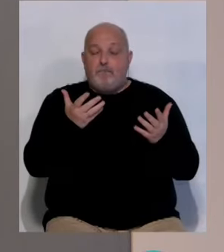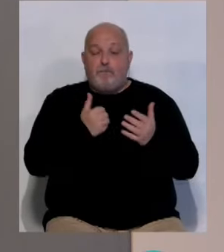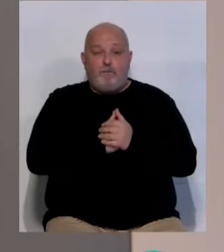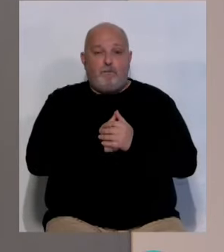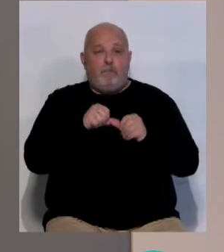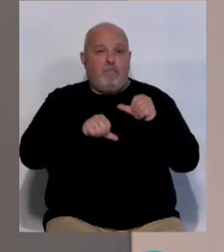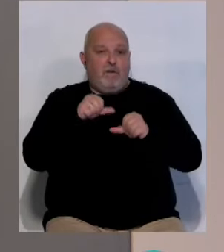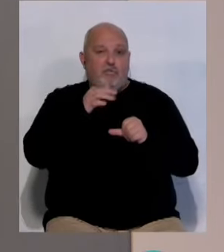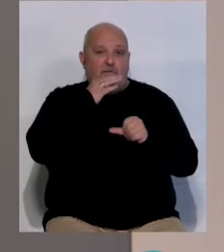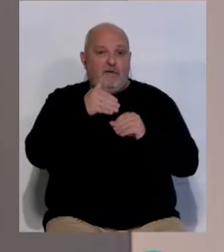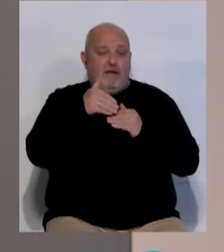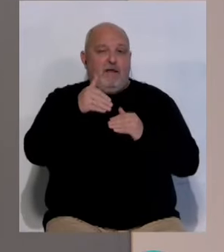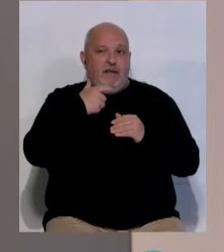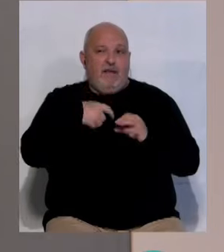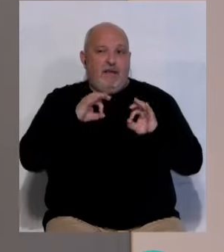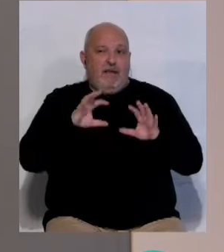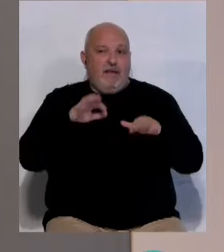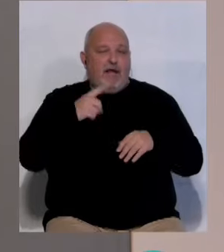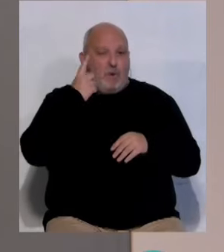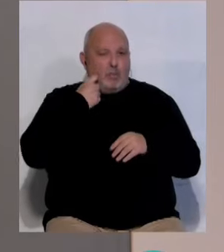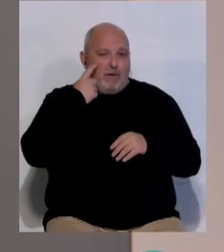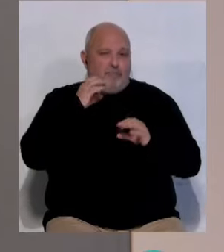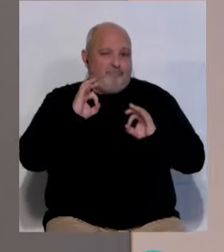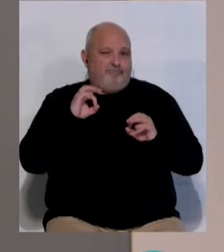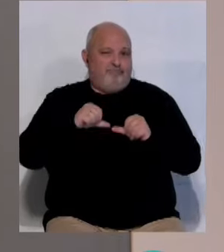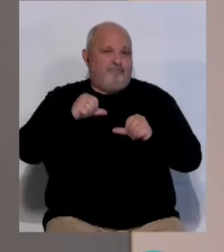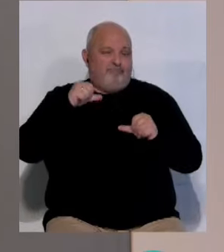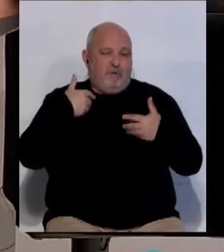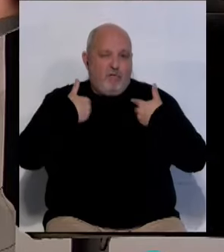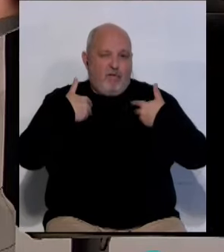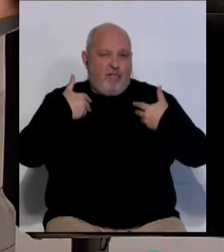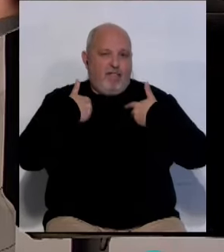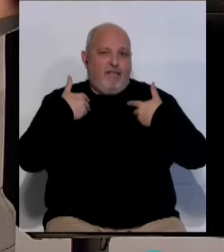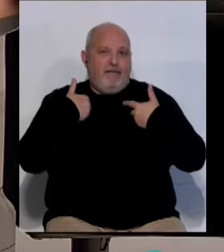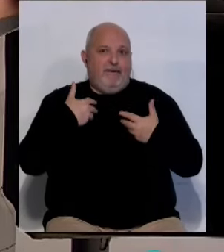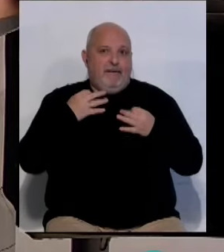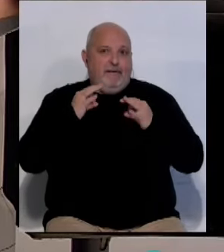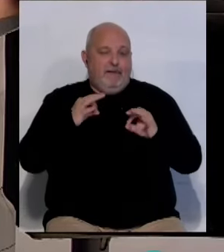liga y somos el cdiz estamos acostumbrados a sufrir a pensar que a mitad de Liga estamos en